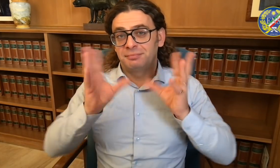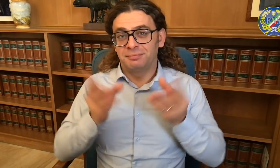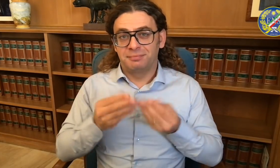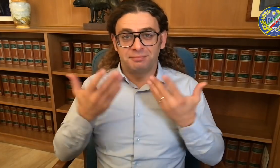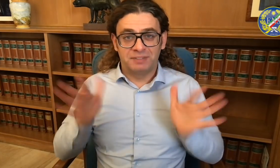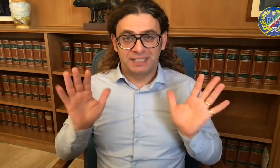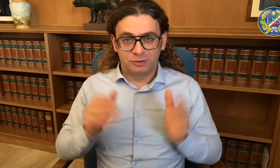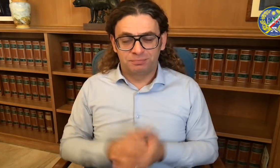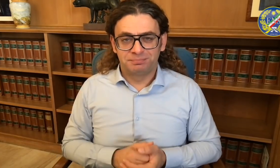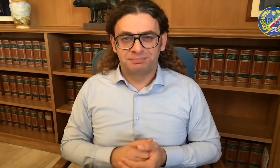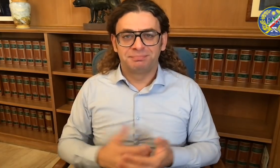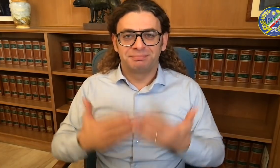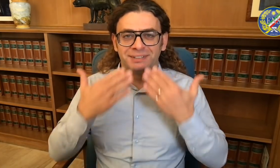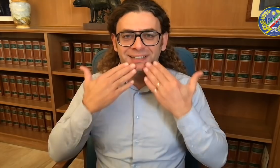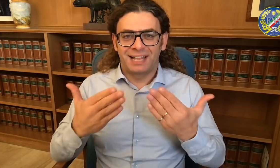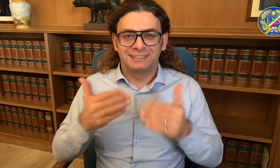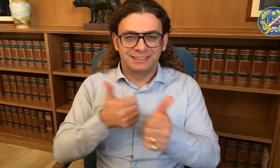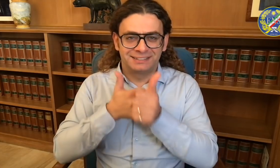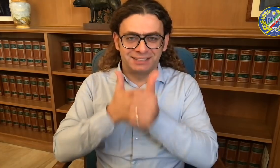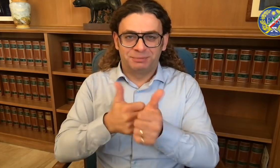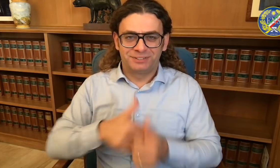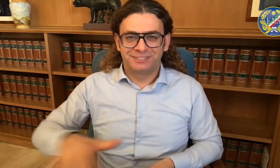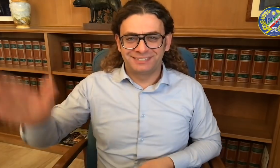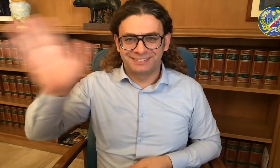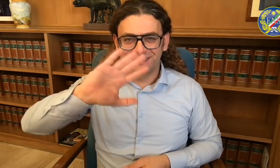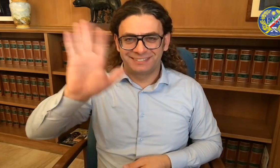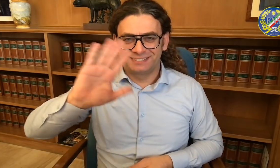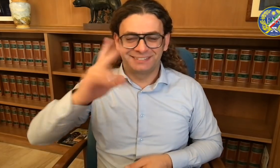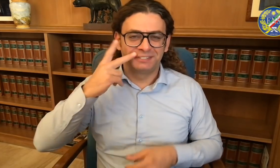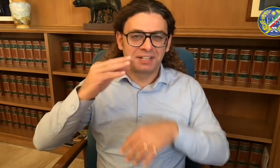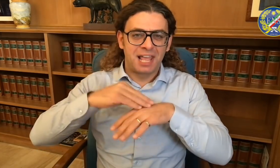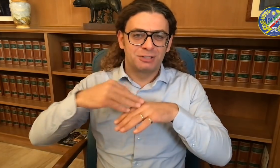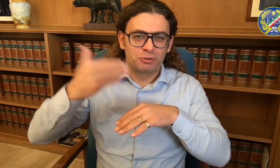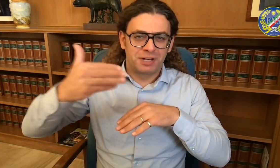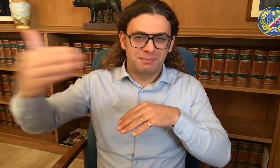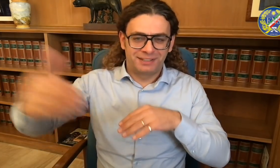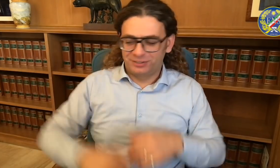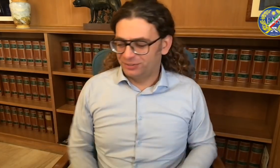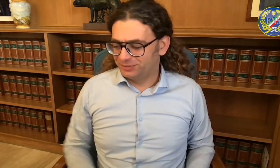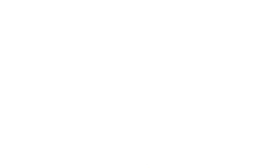Ho terminato. Grazie per avermi seguito, ci vediamo al prossimo aggiornamento.